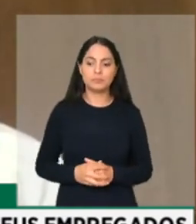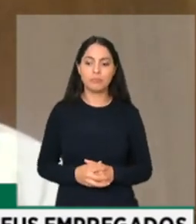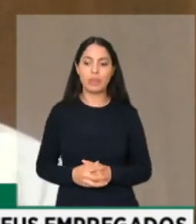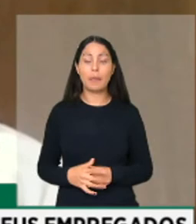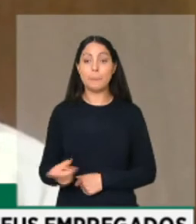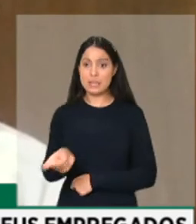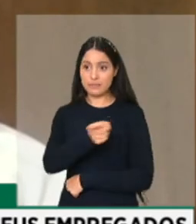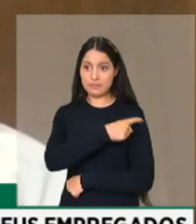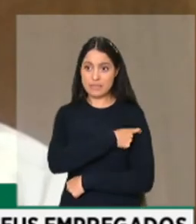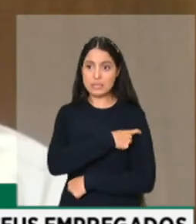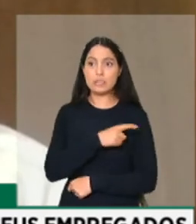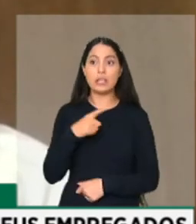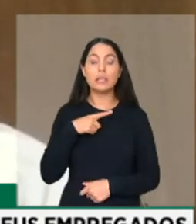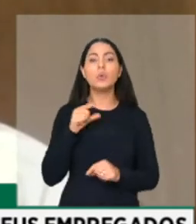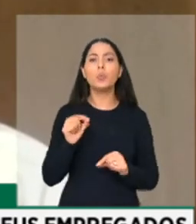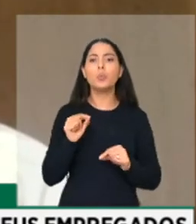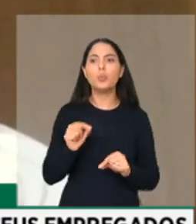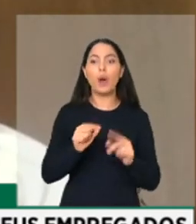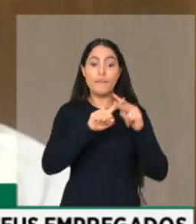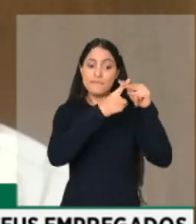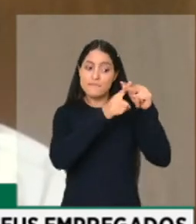FERRAMENTA PARA DEBELAR A CRISE ECONÔMICA E SANITÁRIA